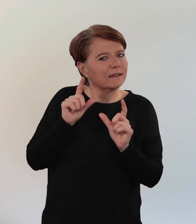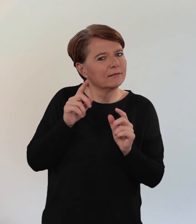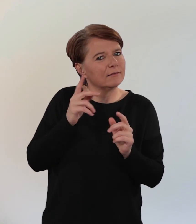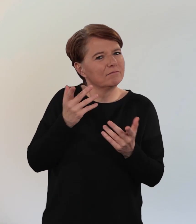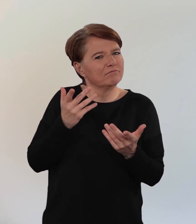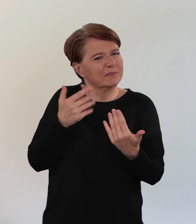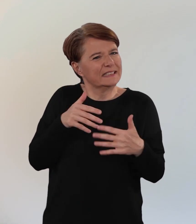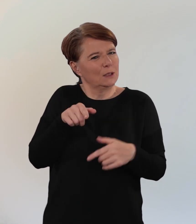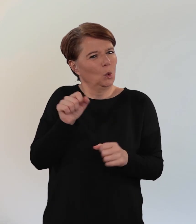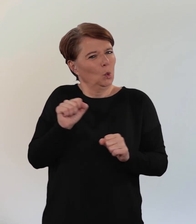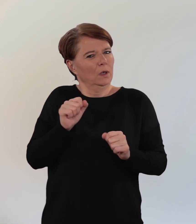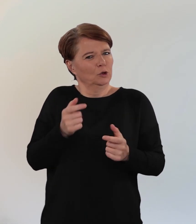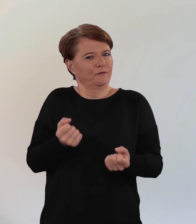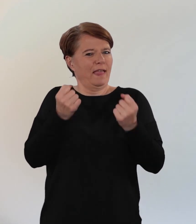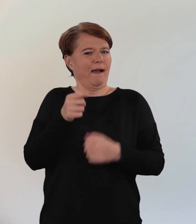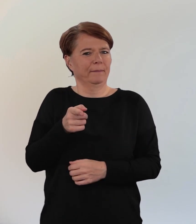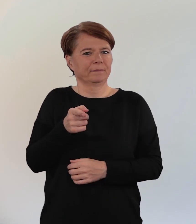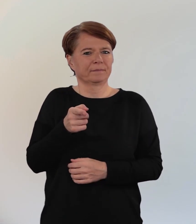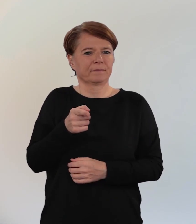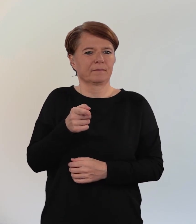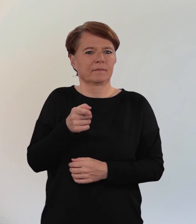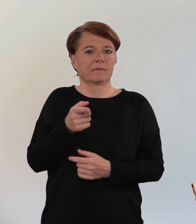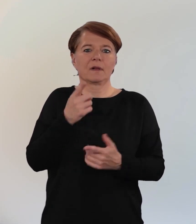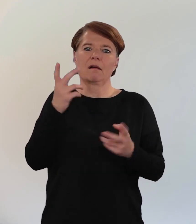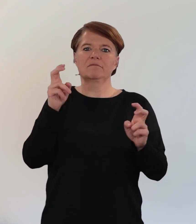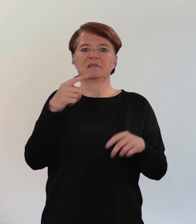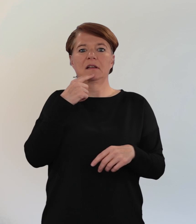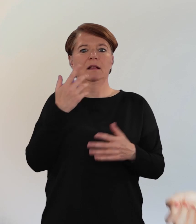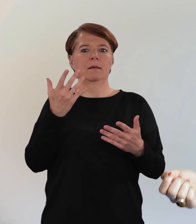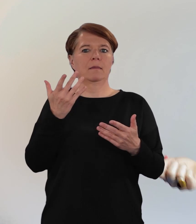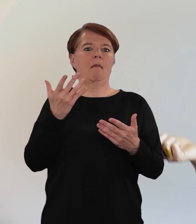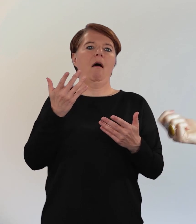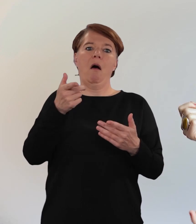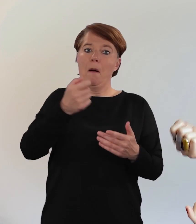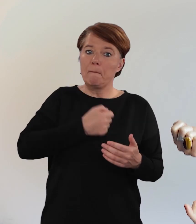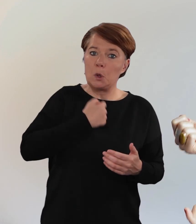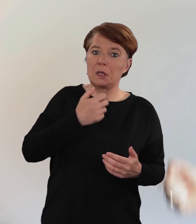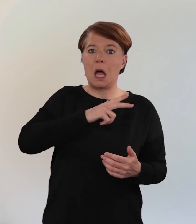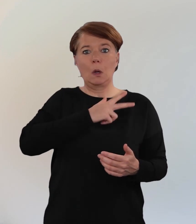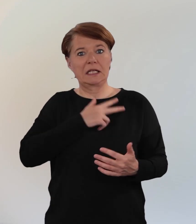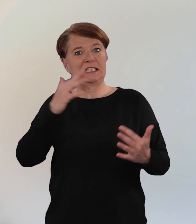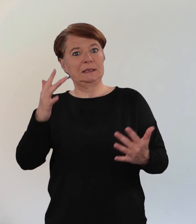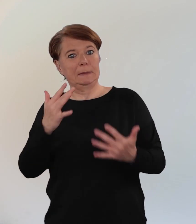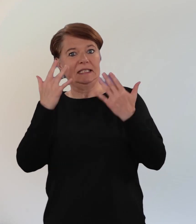Und das finde ich unheimlich schwer, weil ich so schnell "mutig, authentisch, inspirierend" als Stempel drauf habe.